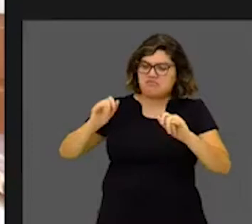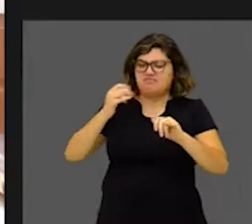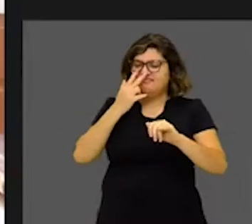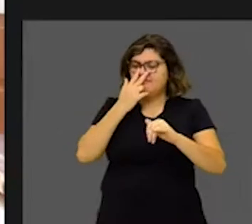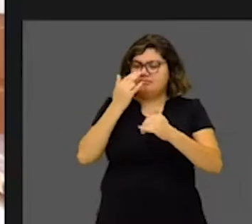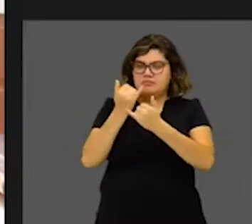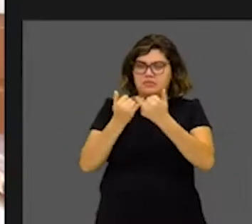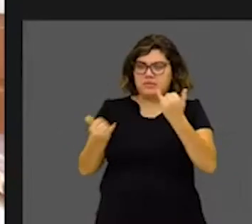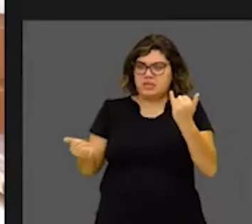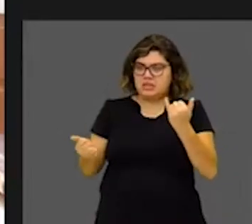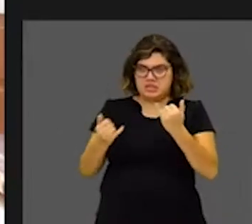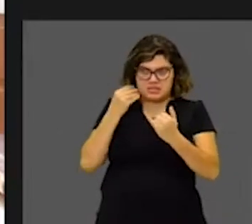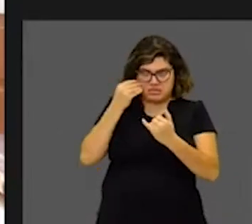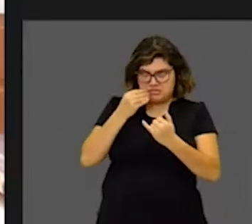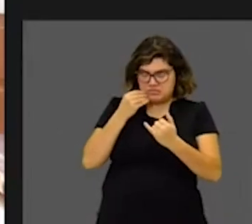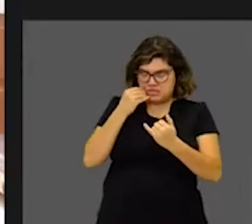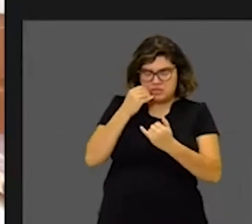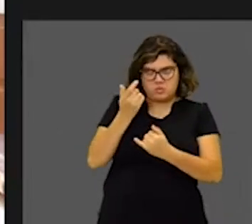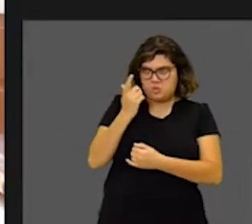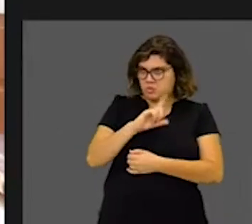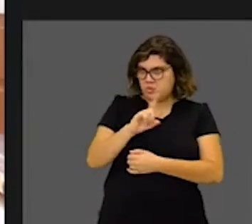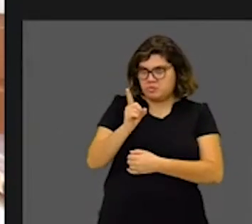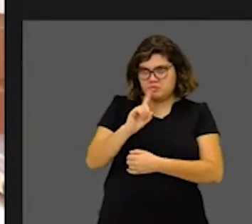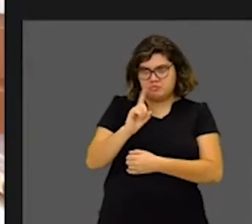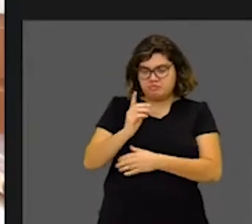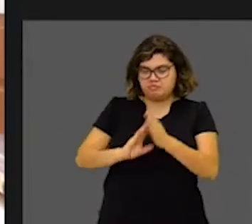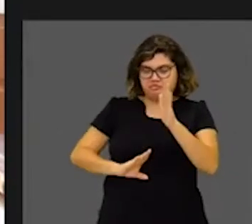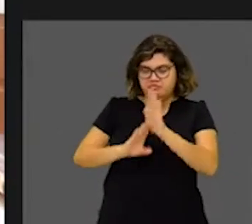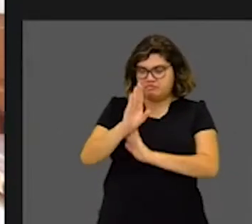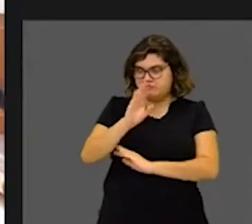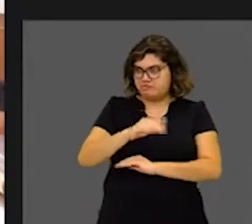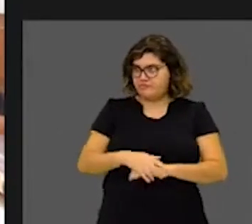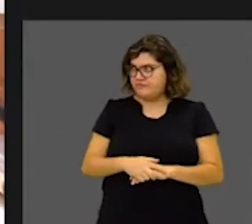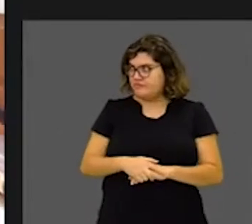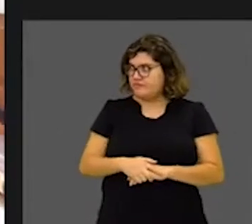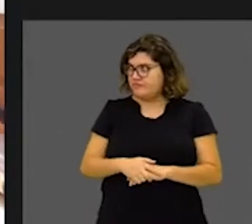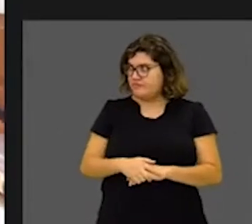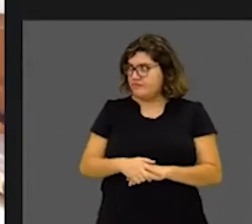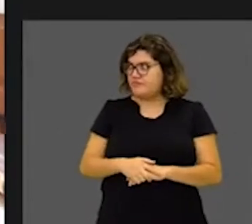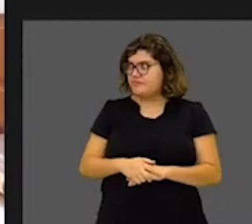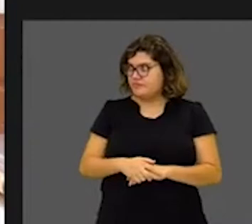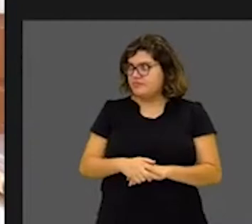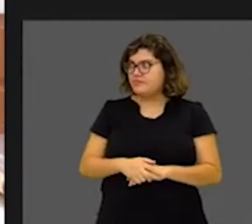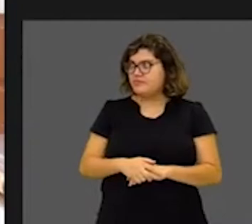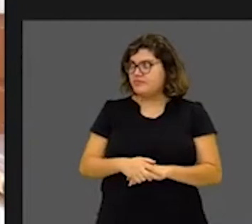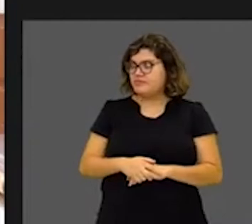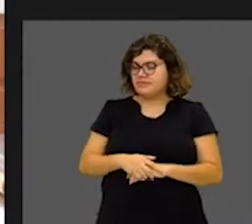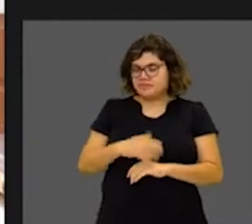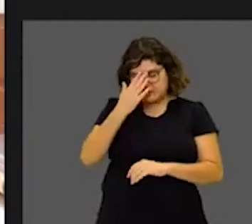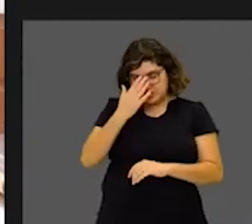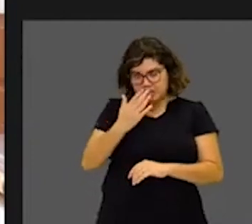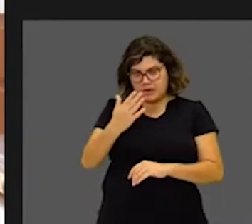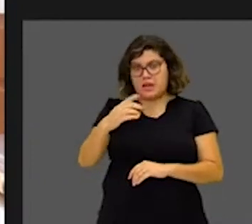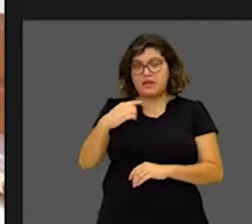dos candidatos nos coletivos não seja bem sucedida mas suave o contrário a gente vê que interesse tem